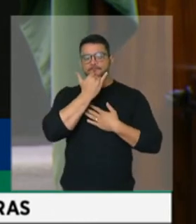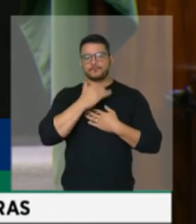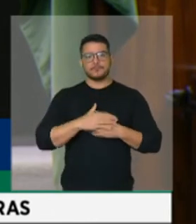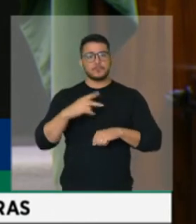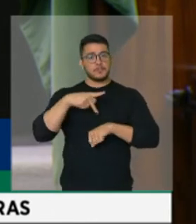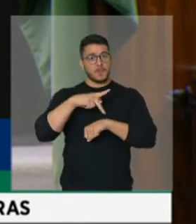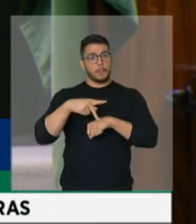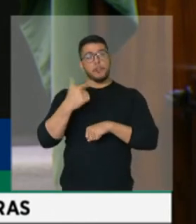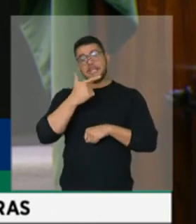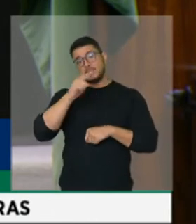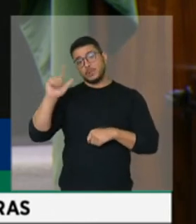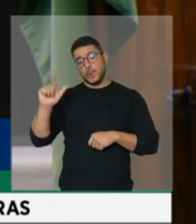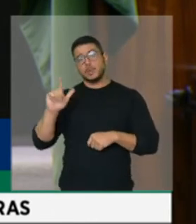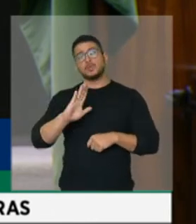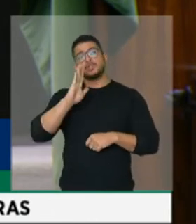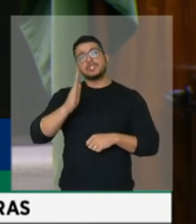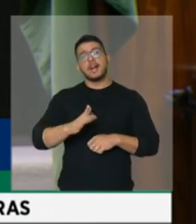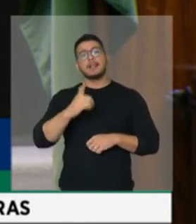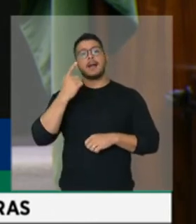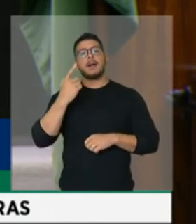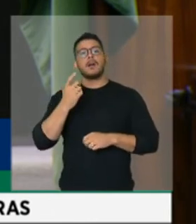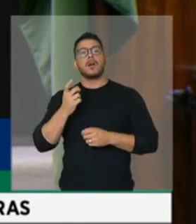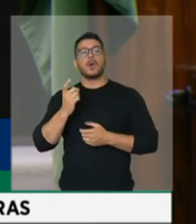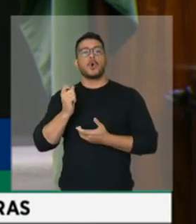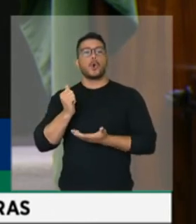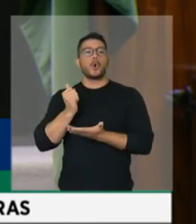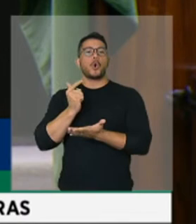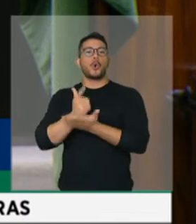BRASILEIRO. E FAZER ISSO... E FAZER ISSO NO MOMENTO EM QUE OS PAÍSES DESENVOLVIDOS ESTÃ